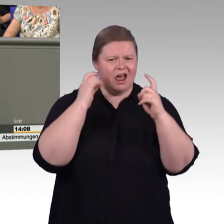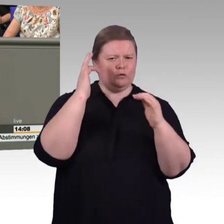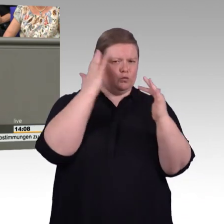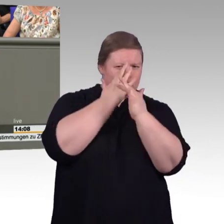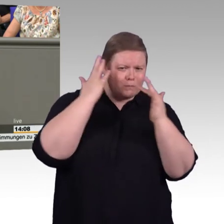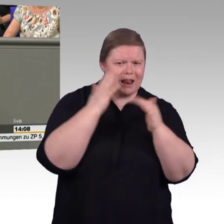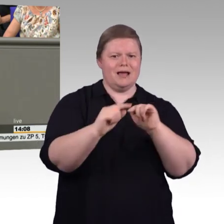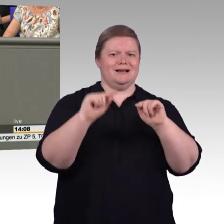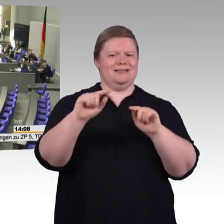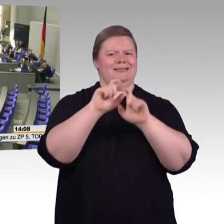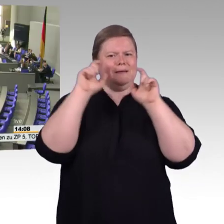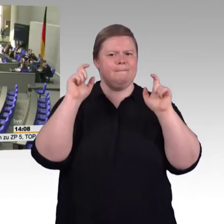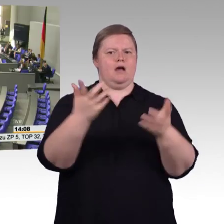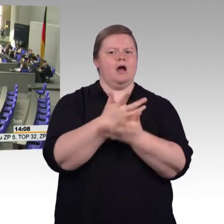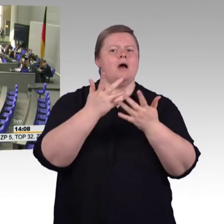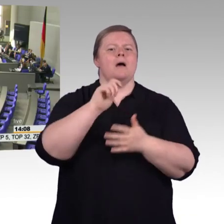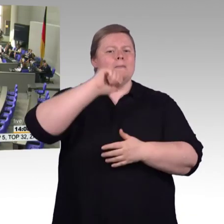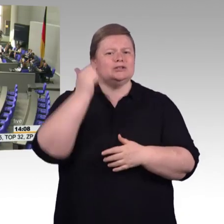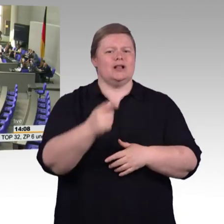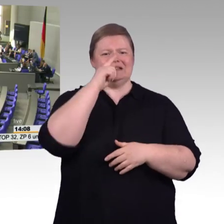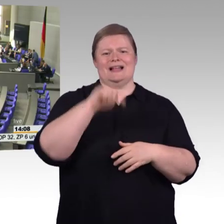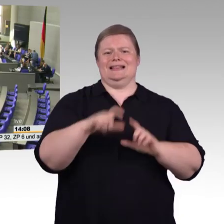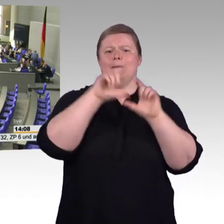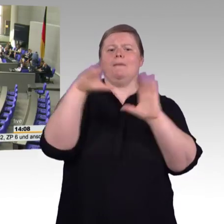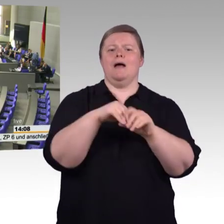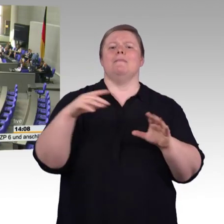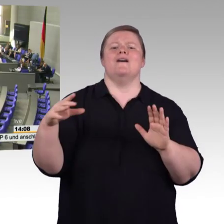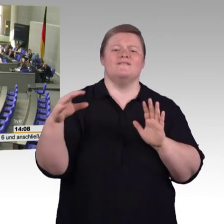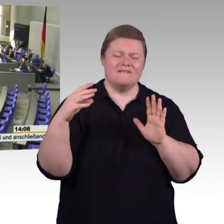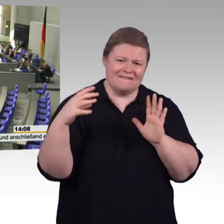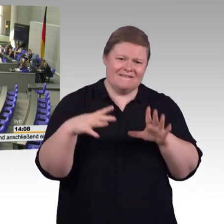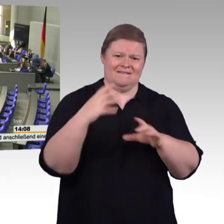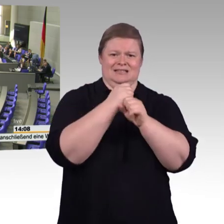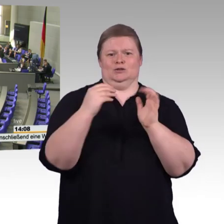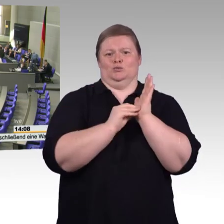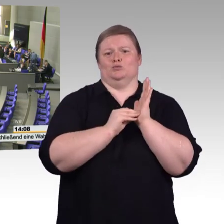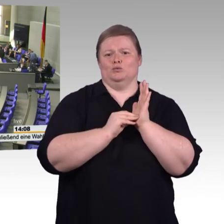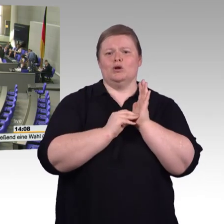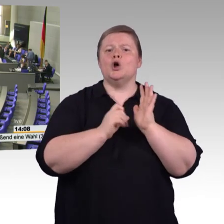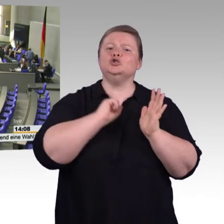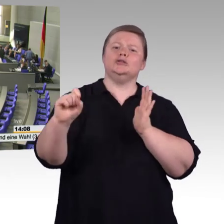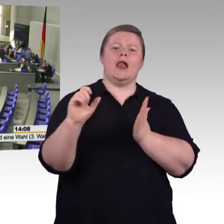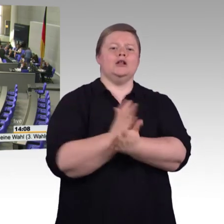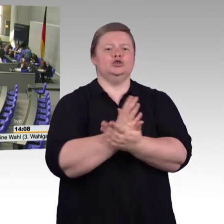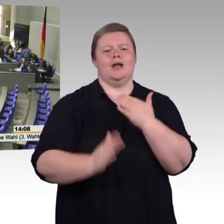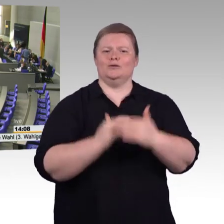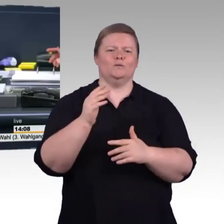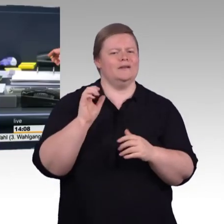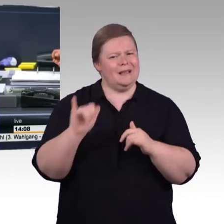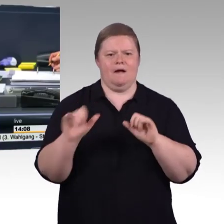herzlichen Dank. (Beifall) (Präsidium) Ich schließe die Aussprache,